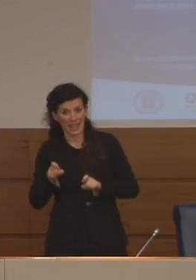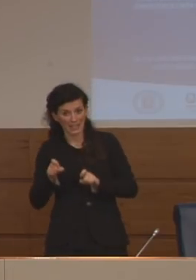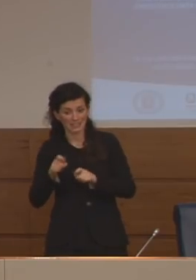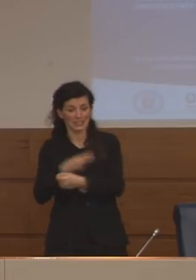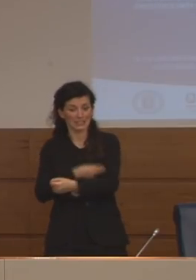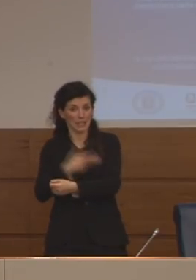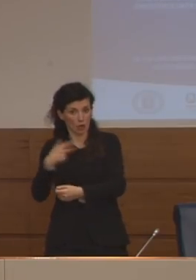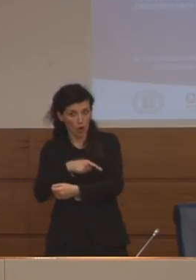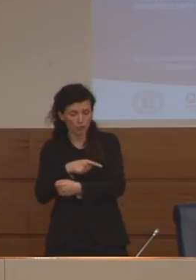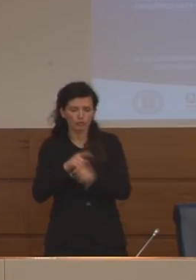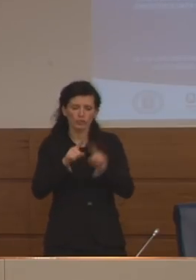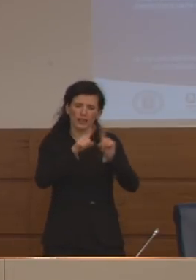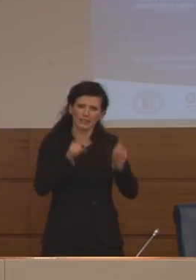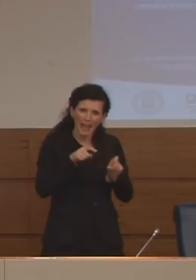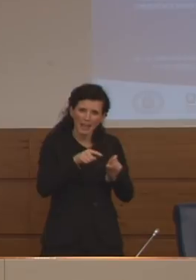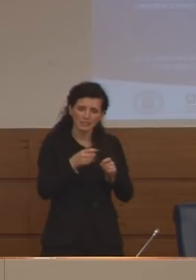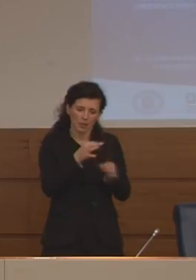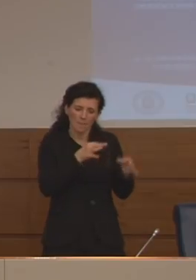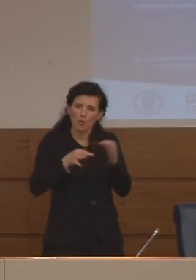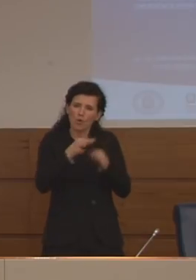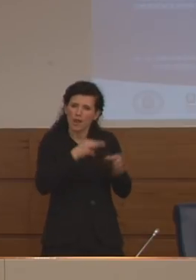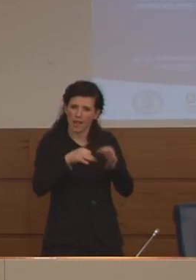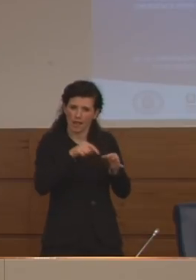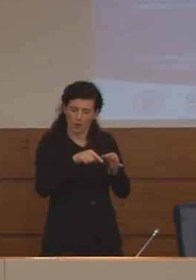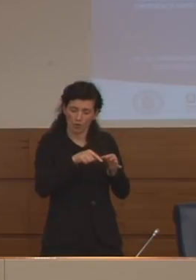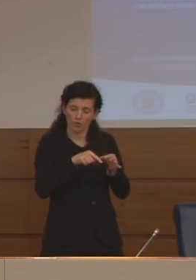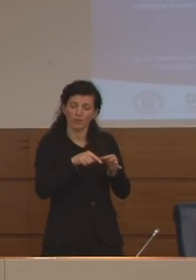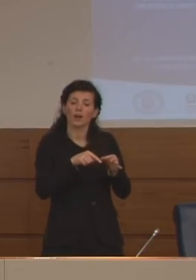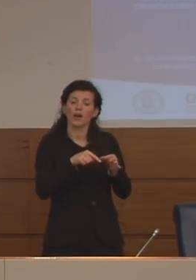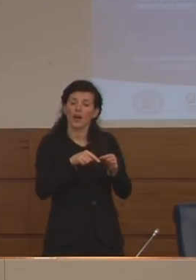Questo è un elemento molto importante. Credo però che appena abbiamo i dati